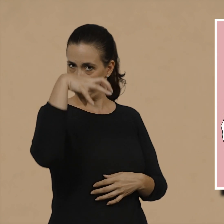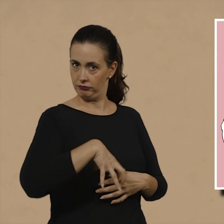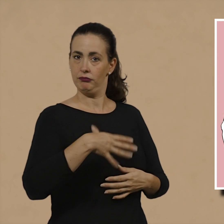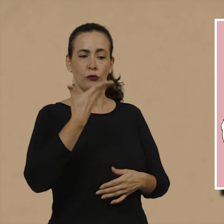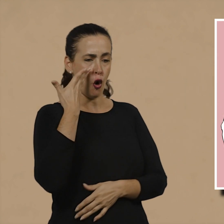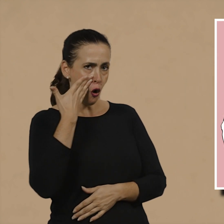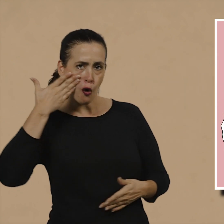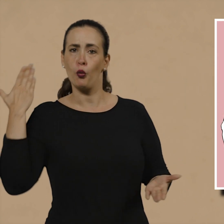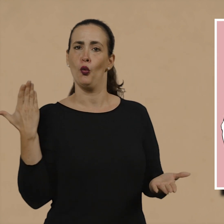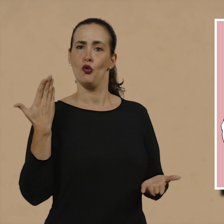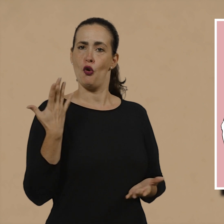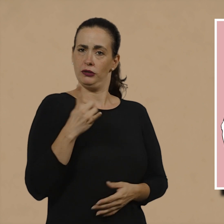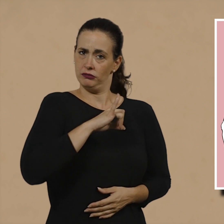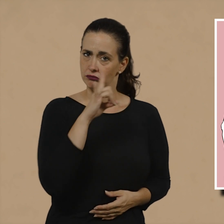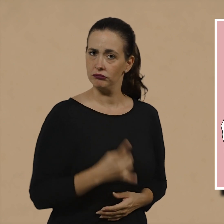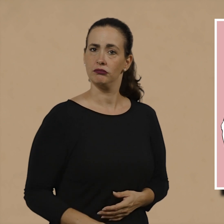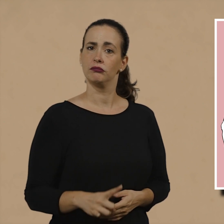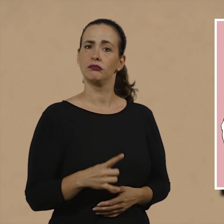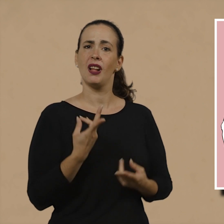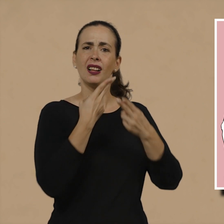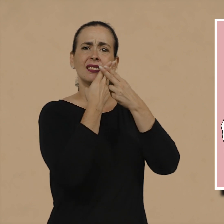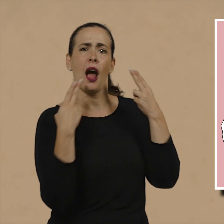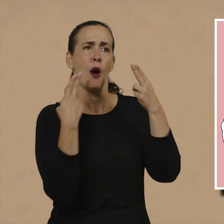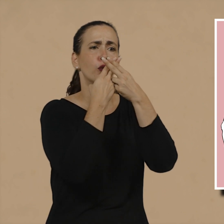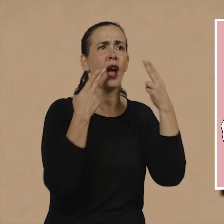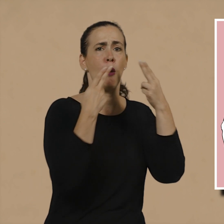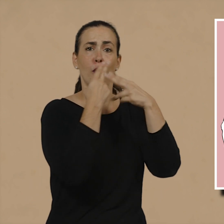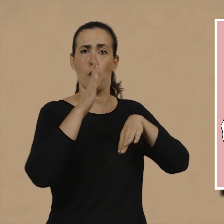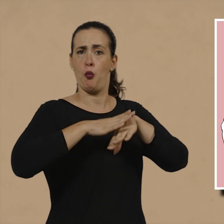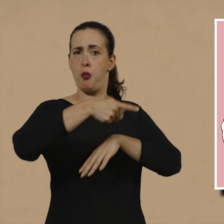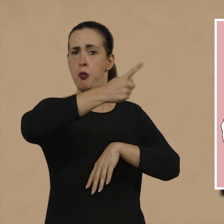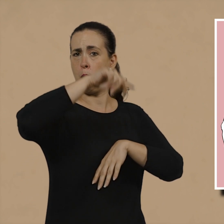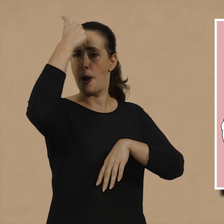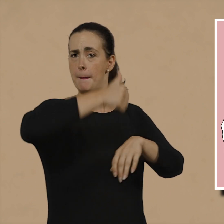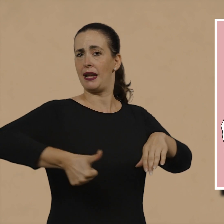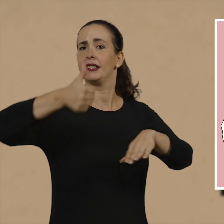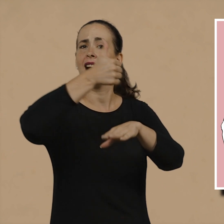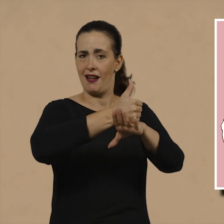juntament amb la resta de tabús creats pels patriarques.